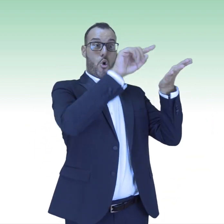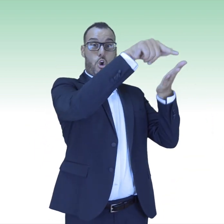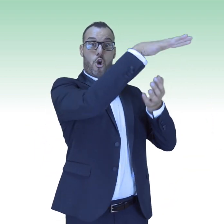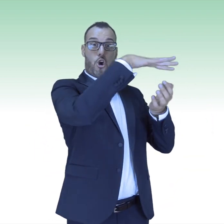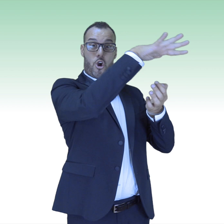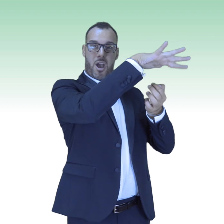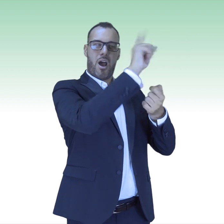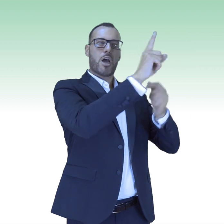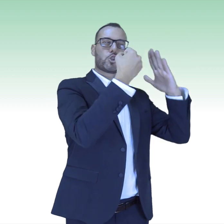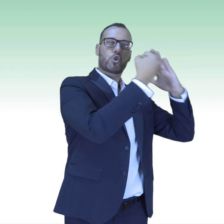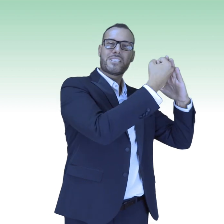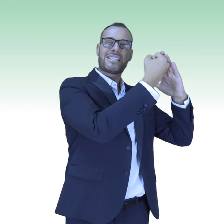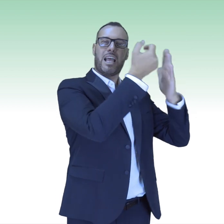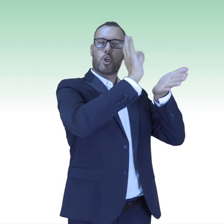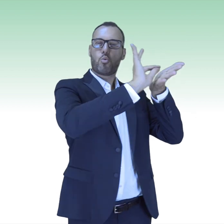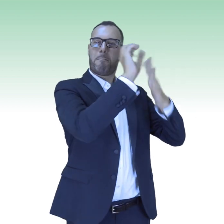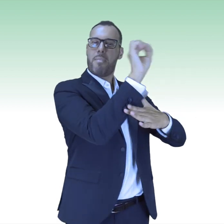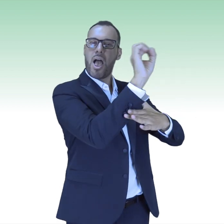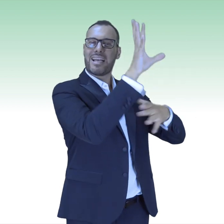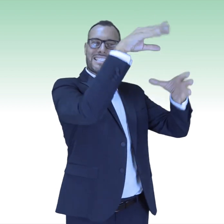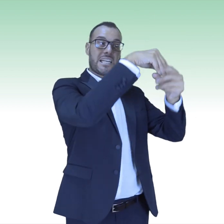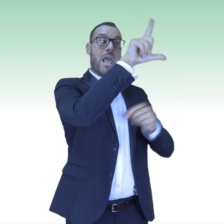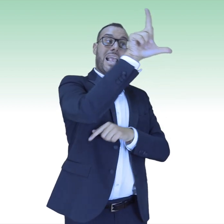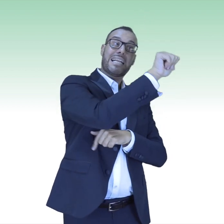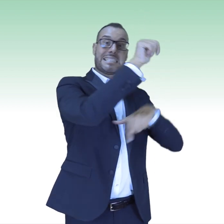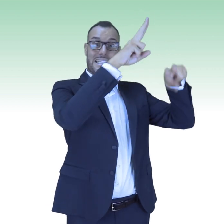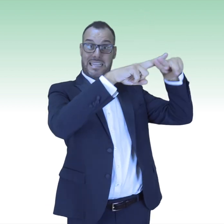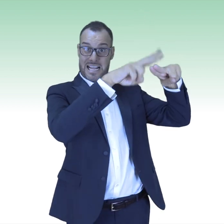L'accesso precoce alla lingua dei segni e un'istruzione che sia